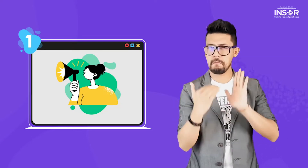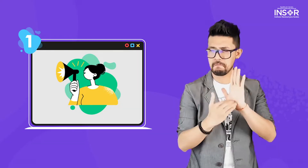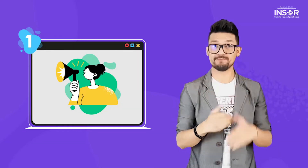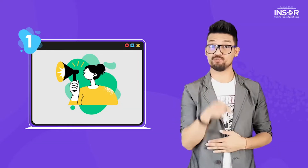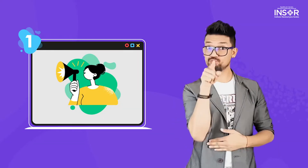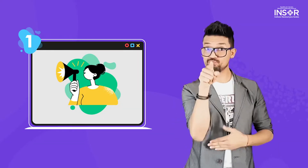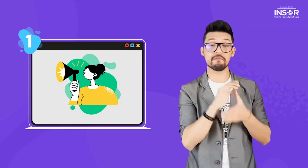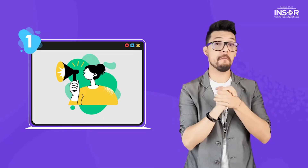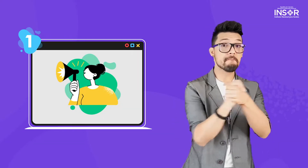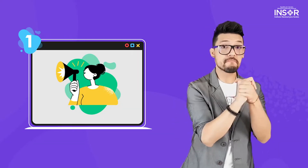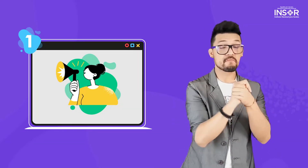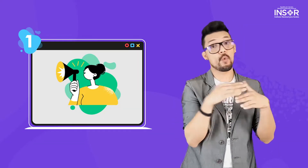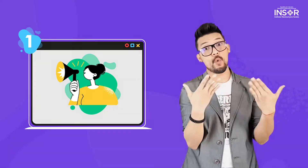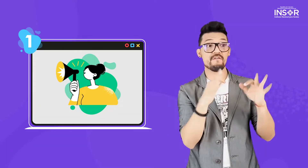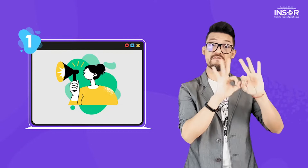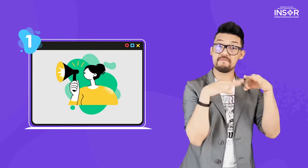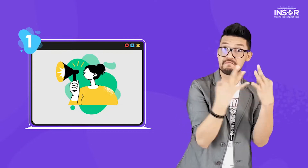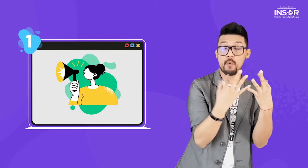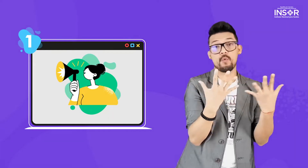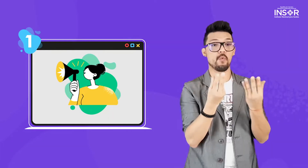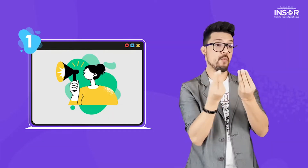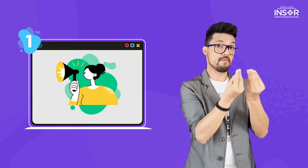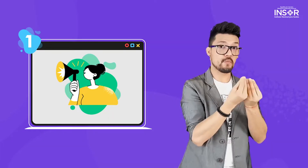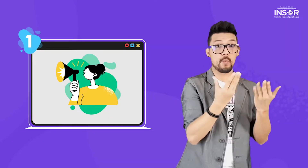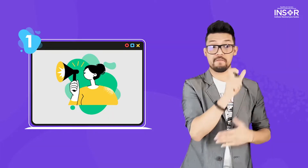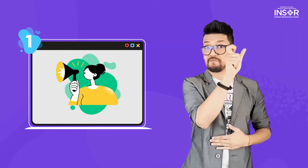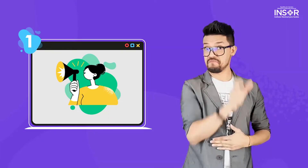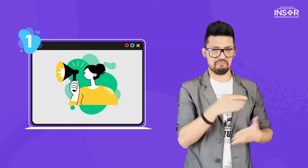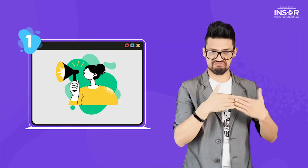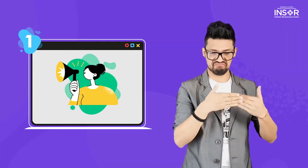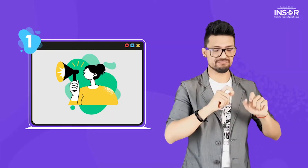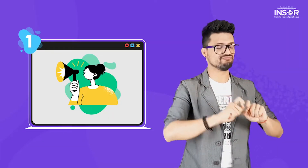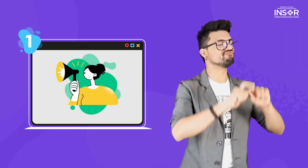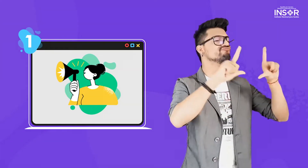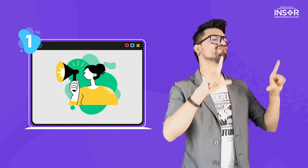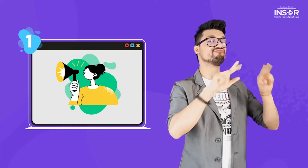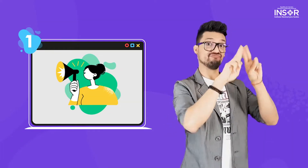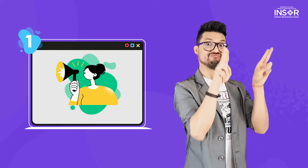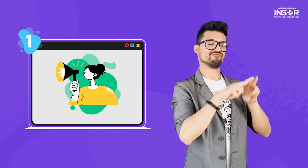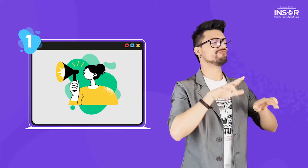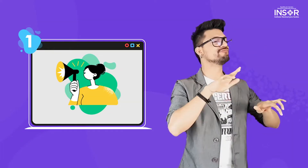Si están hablando con alguien por internet, un amigo, un familiar, un compañero de estudio o de trabajo,